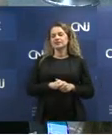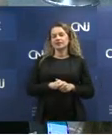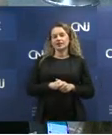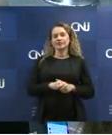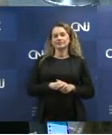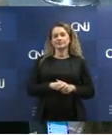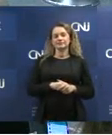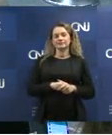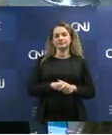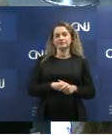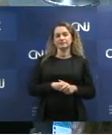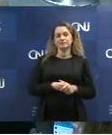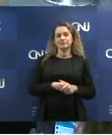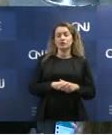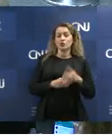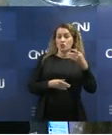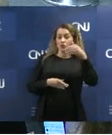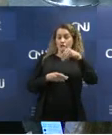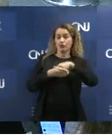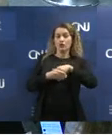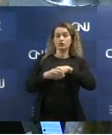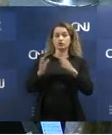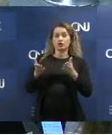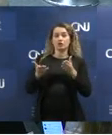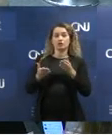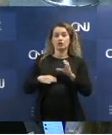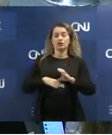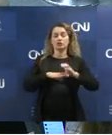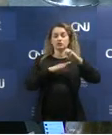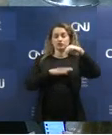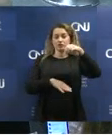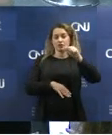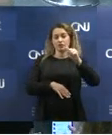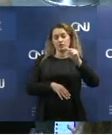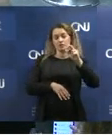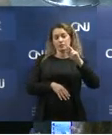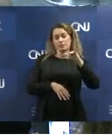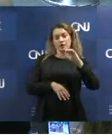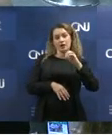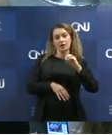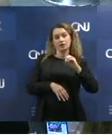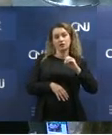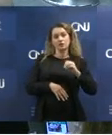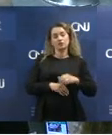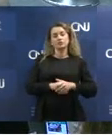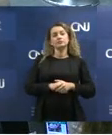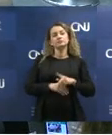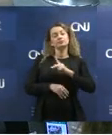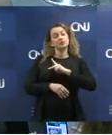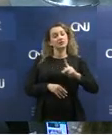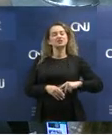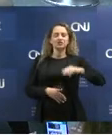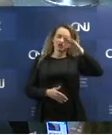Como vota a Vossa Excelência, Conselheiro Mário Maia? Presidente acho que tudo já fora dito. Parabenizar